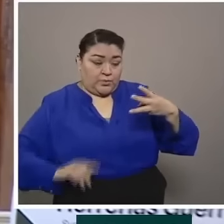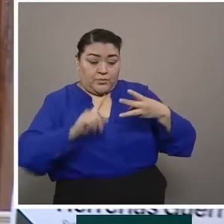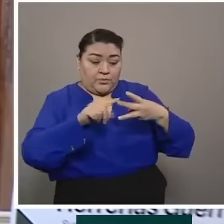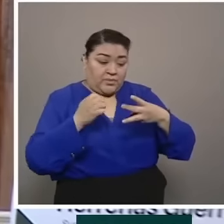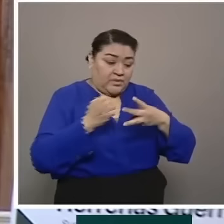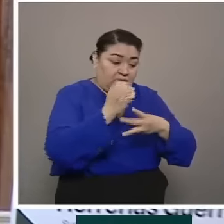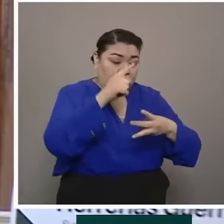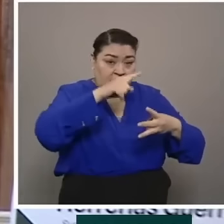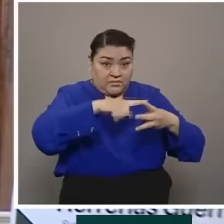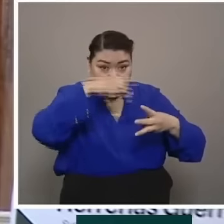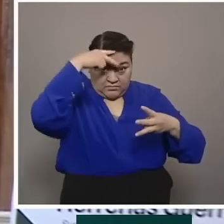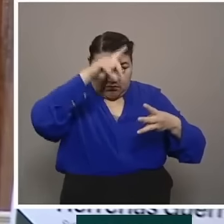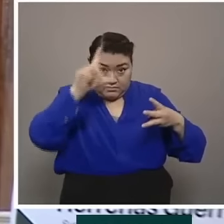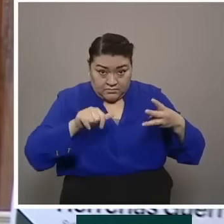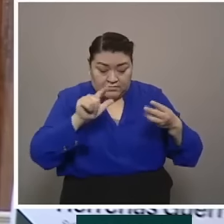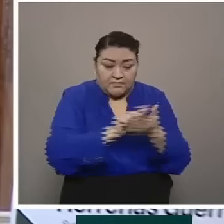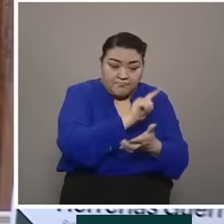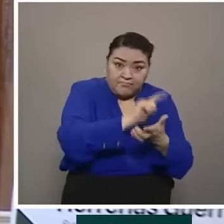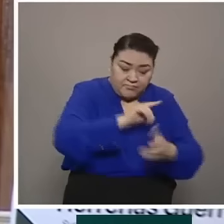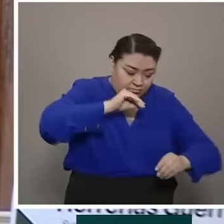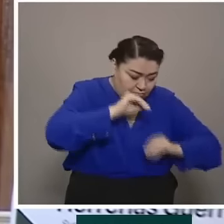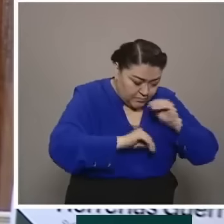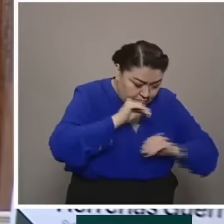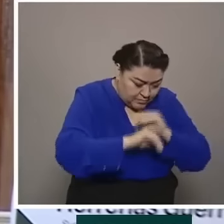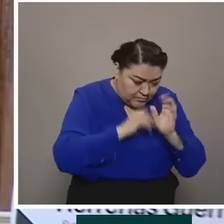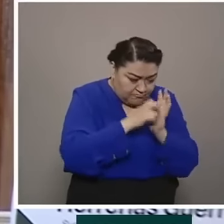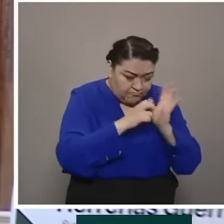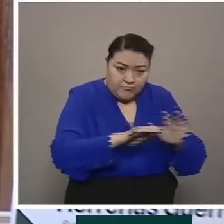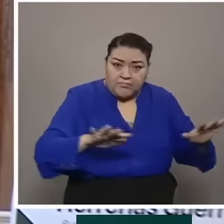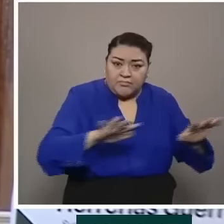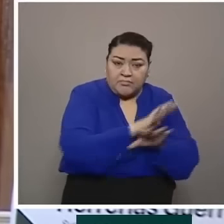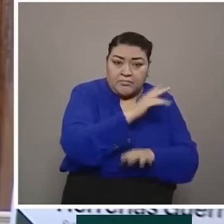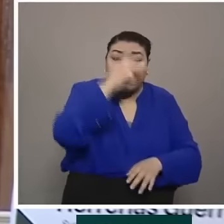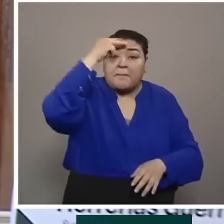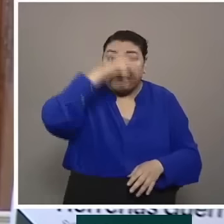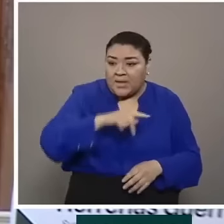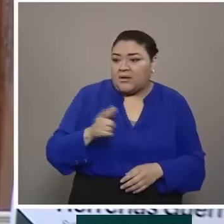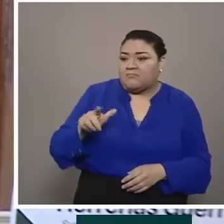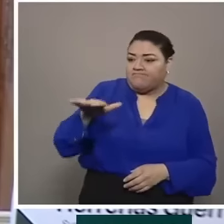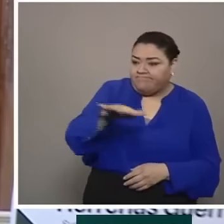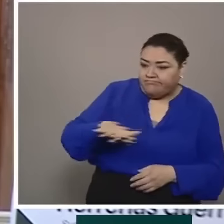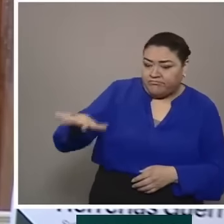normativas para asegurar que las características de la libre determinación y autonomía de los